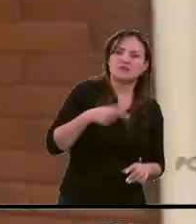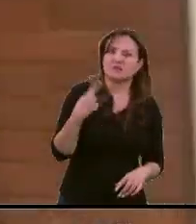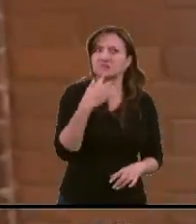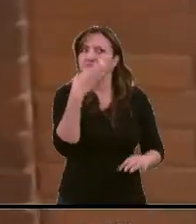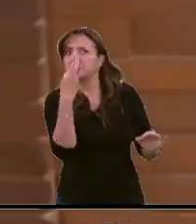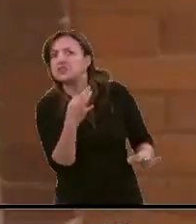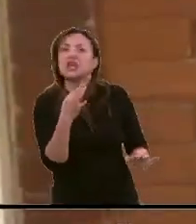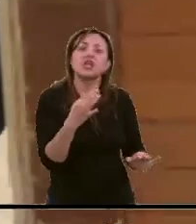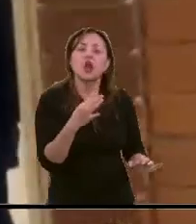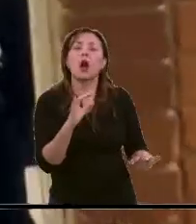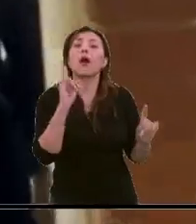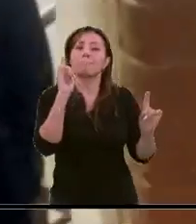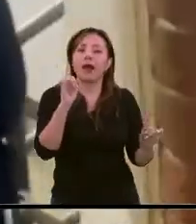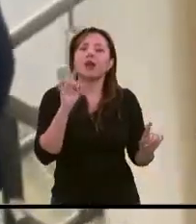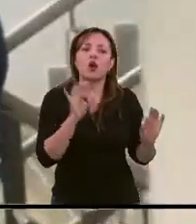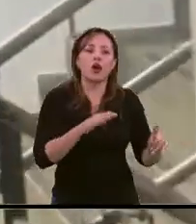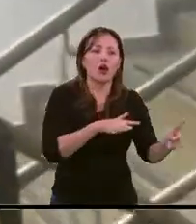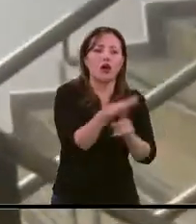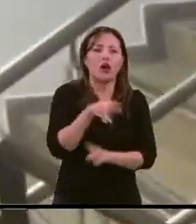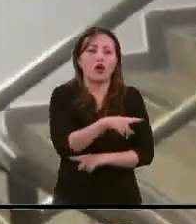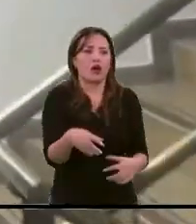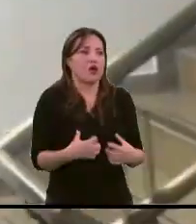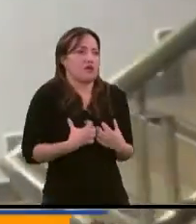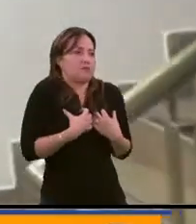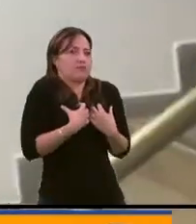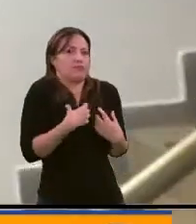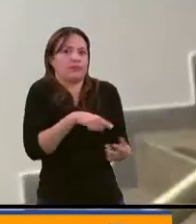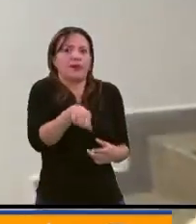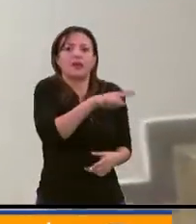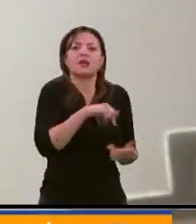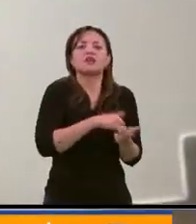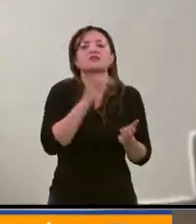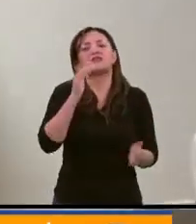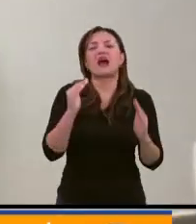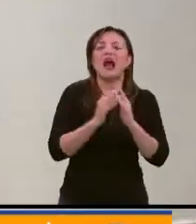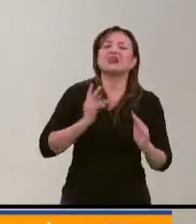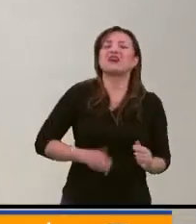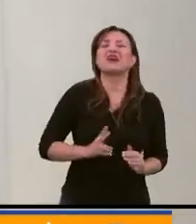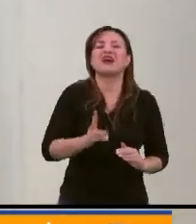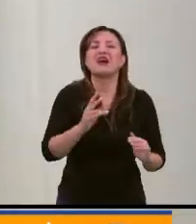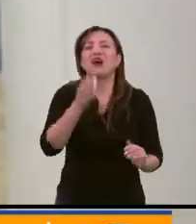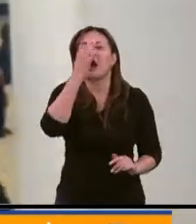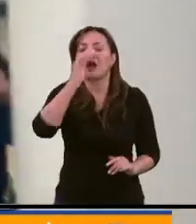y en Bogotá sorprendieron un hombre señalado de robar vehículos con un arma traumática